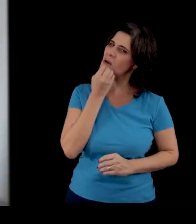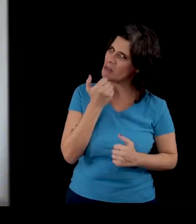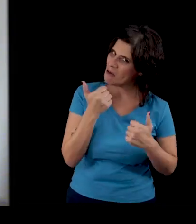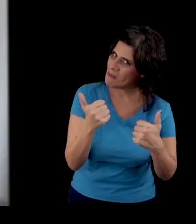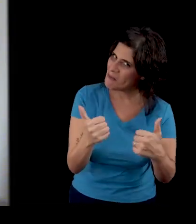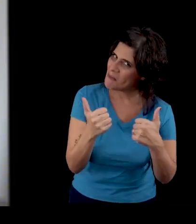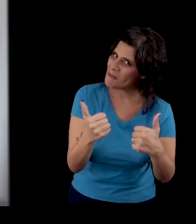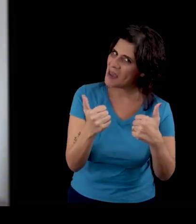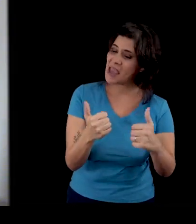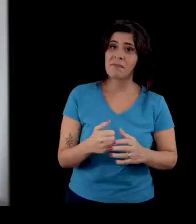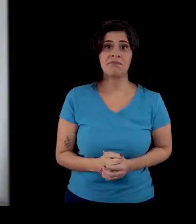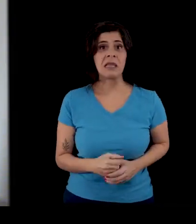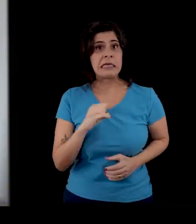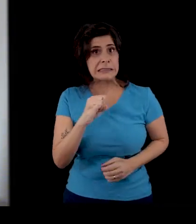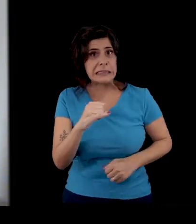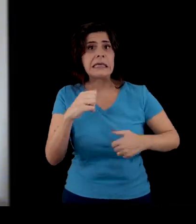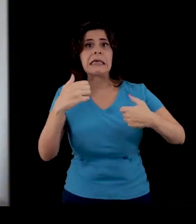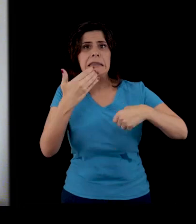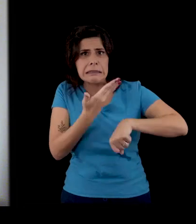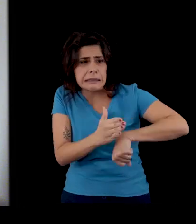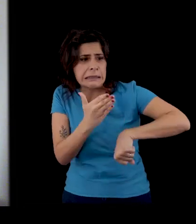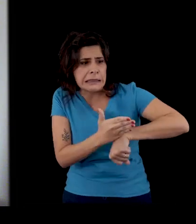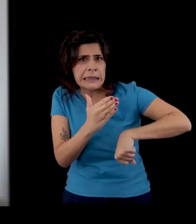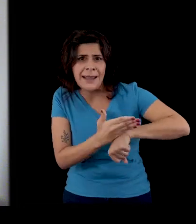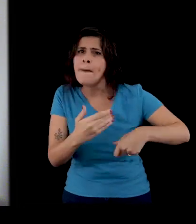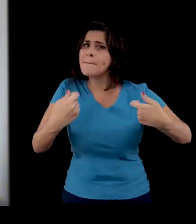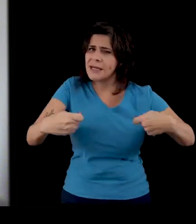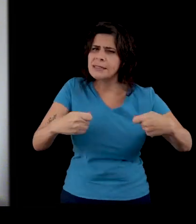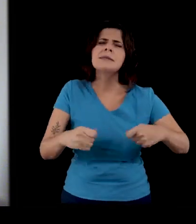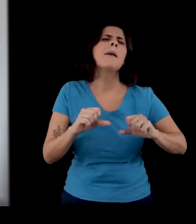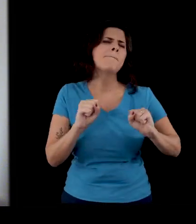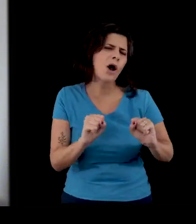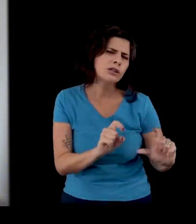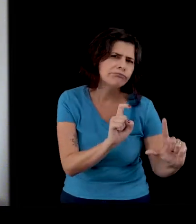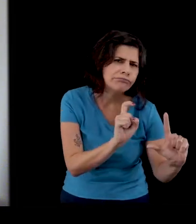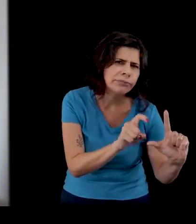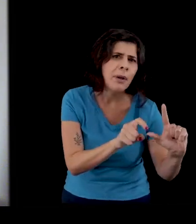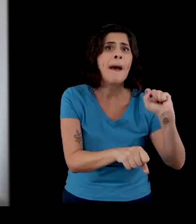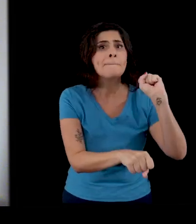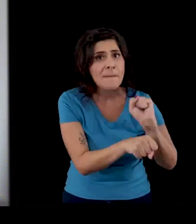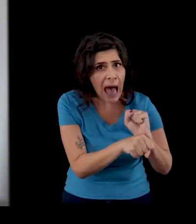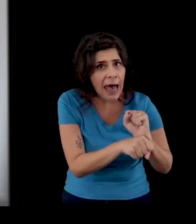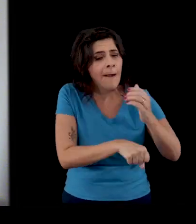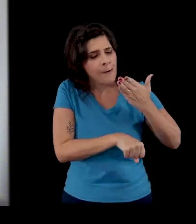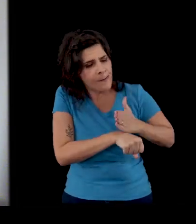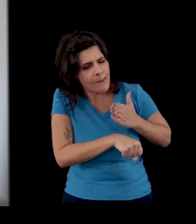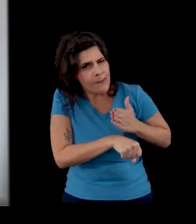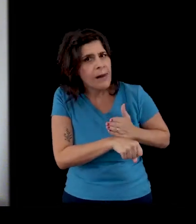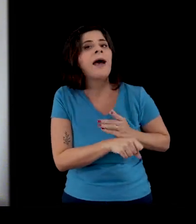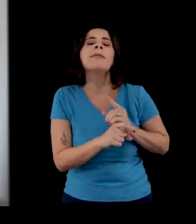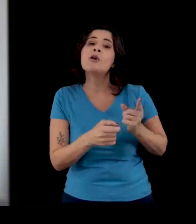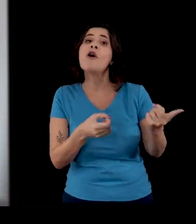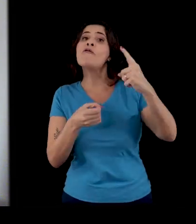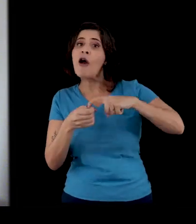Muito bem. Agora, se precisar treinar um pouquinho, dá uma pausa no vídeo, treina e volta – aperta o play.